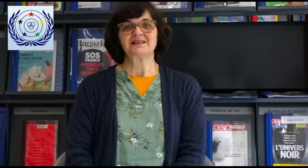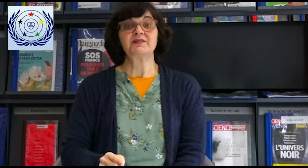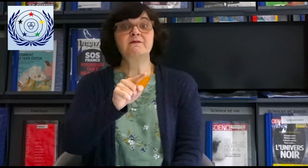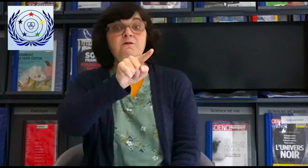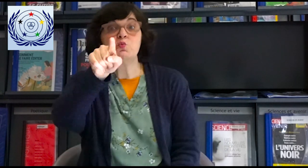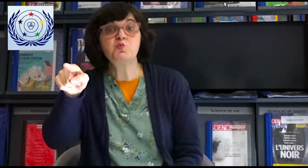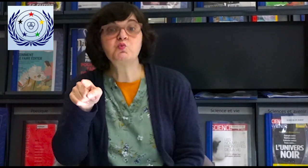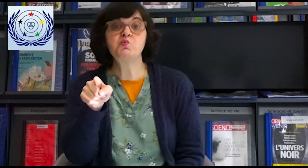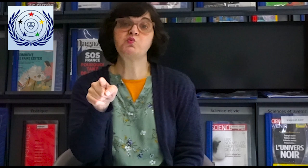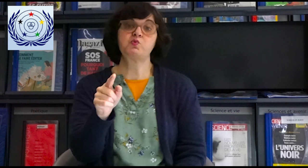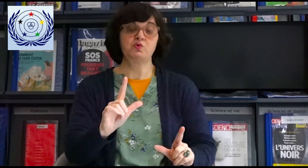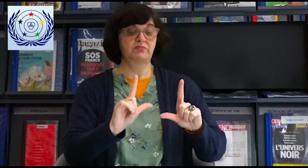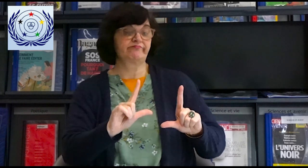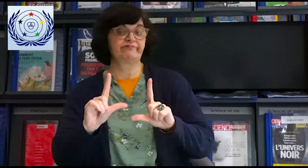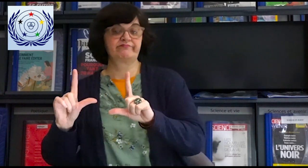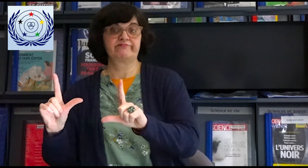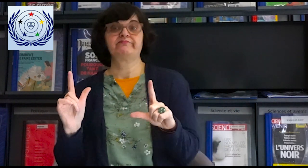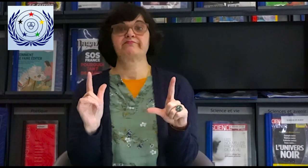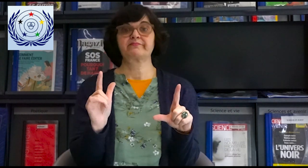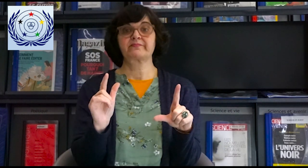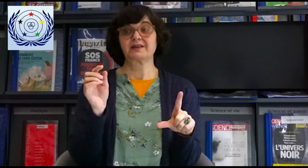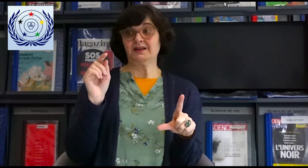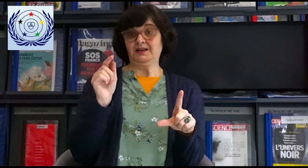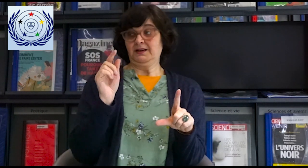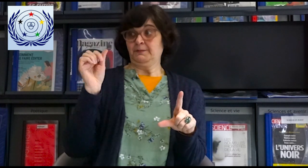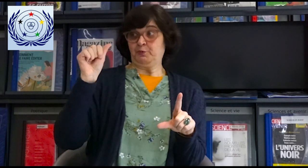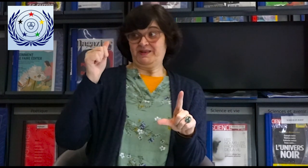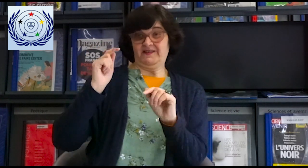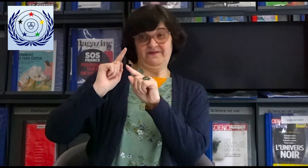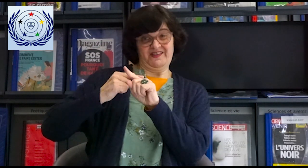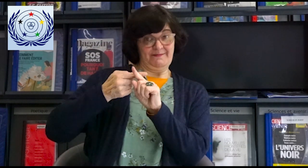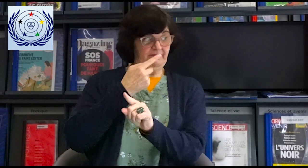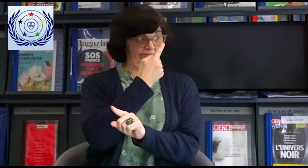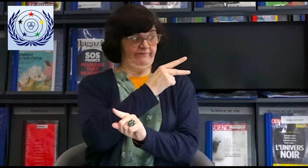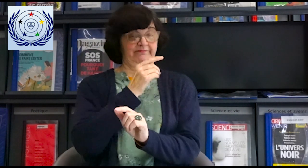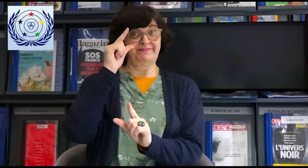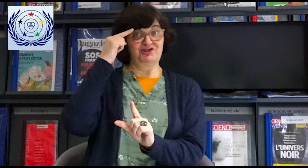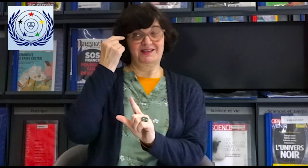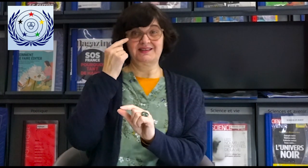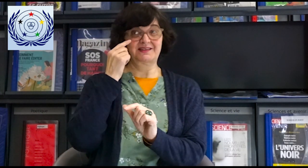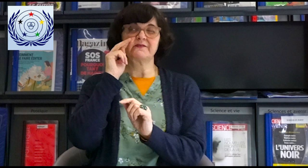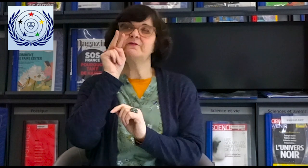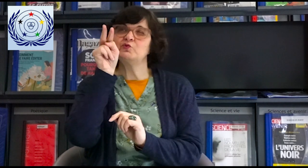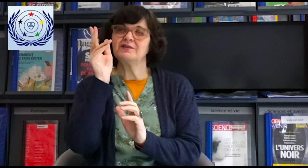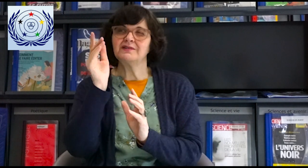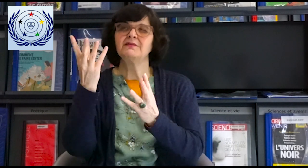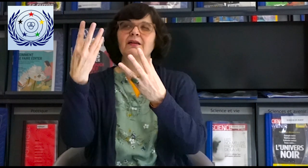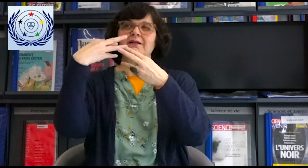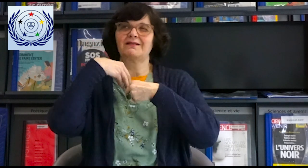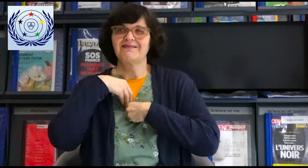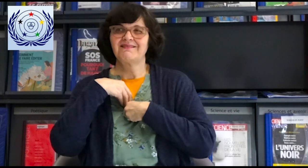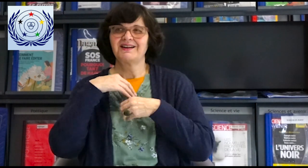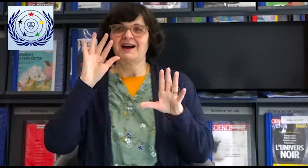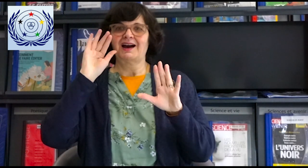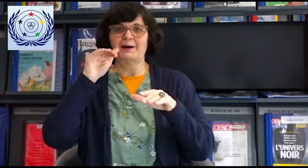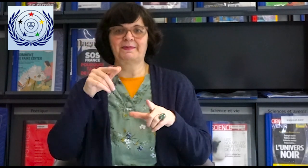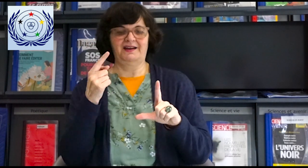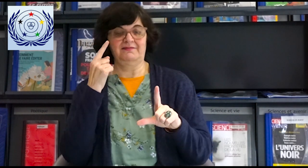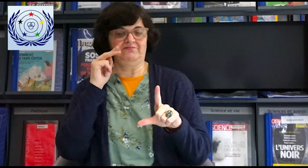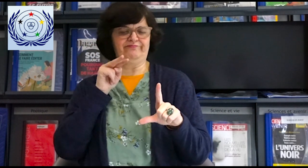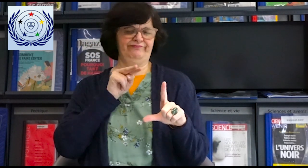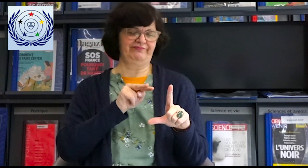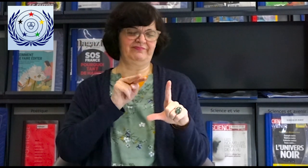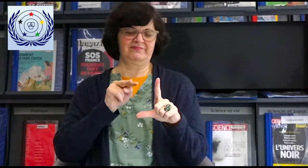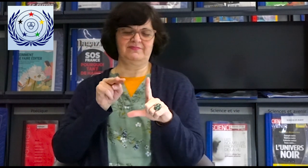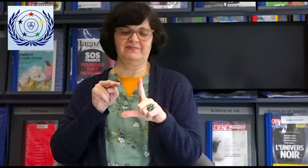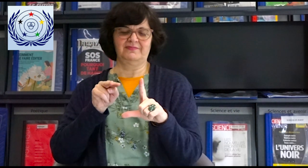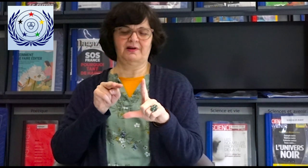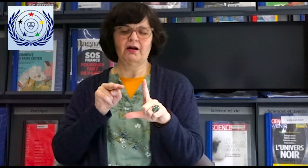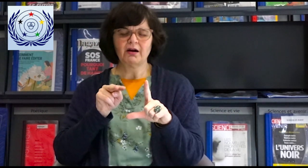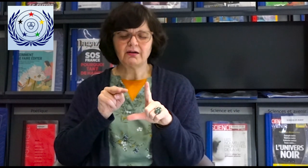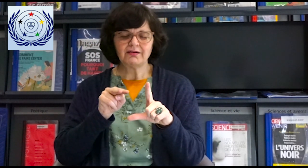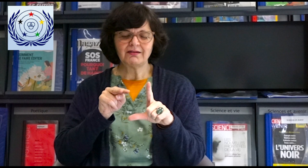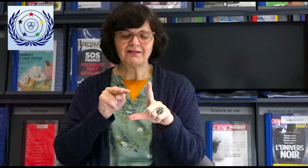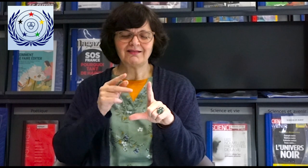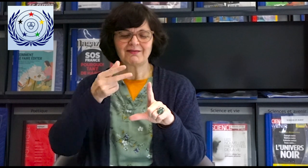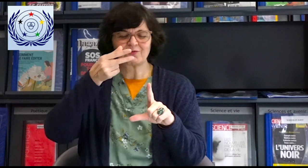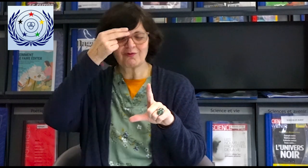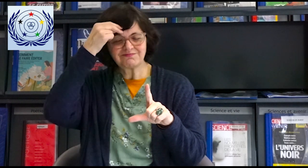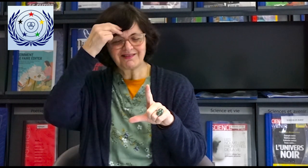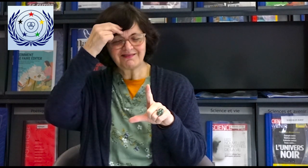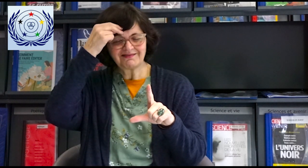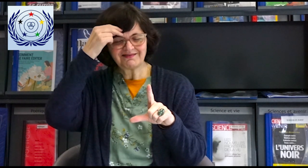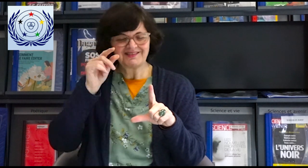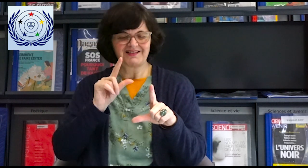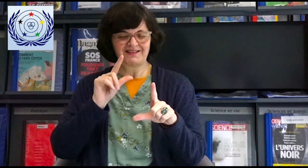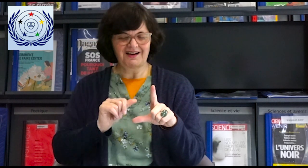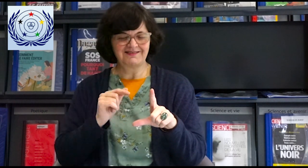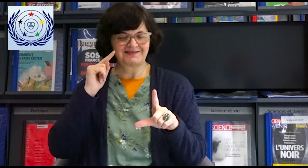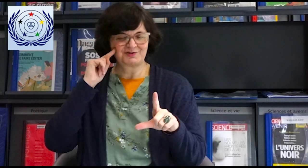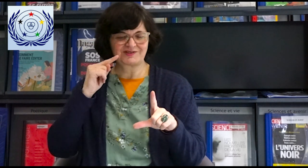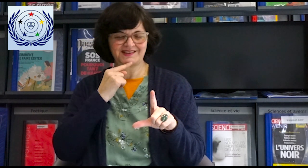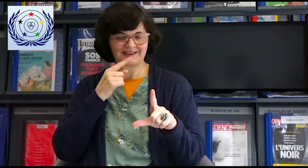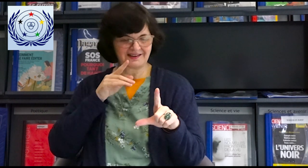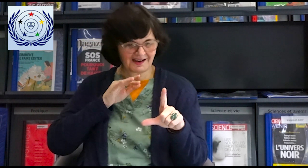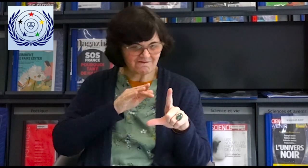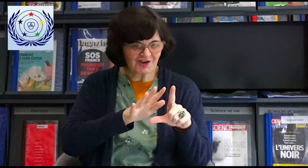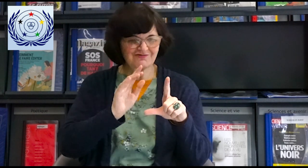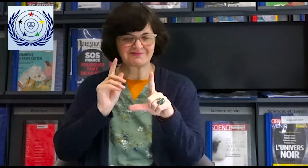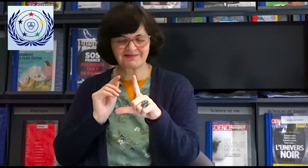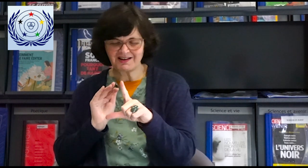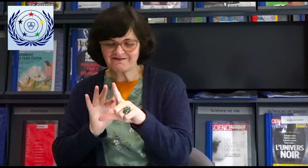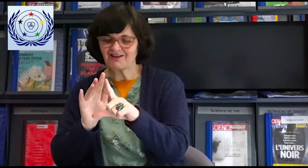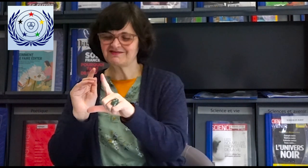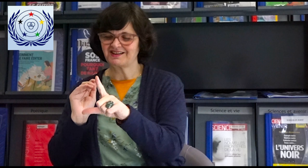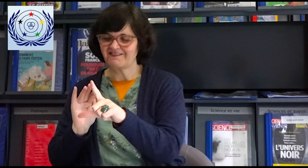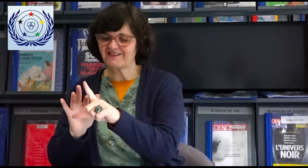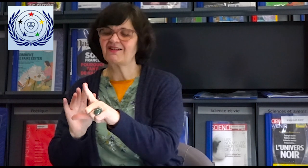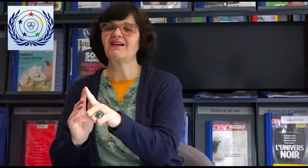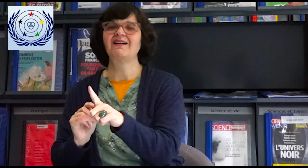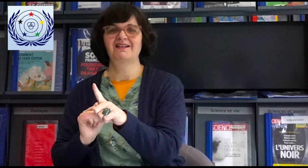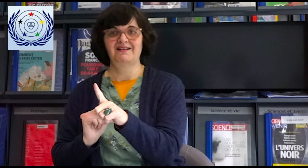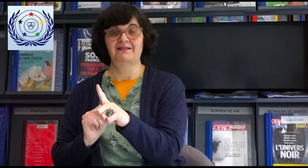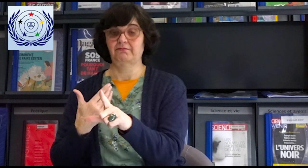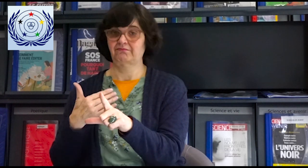On pourra y voir et comprendre l'influence de la surdité sur son art grâce au film de Brigitte Lemaine.